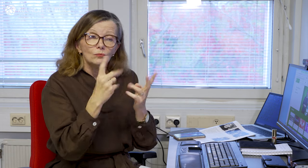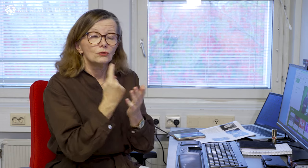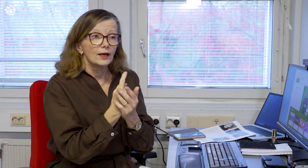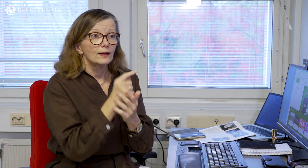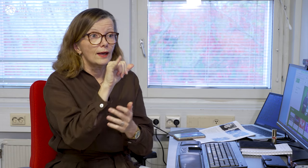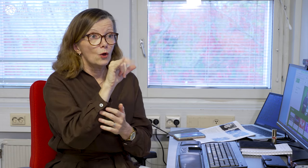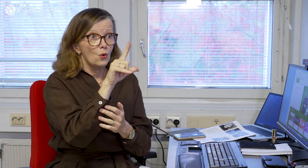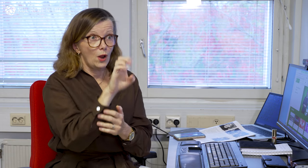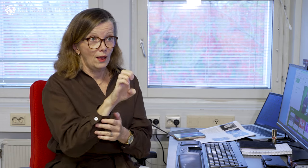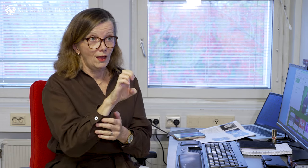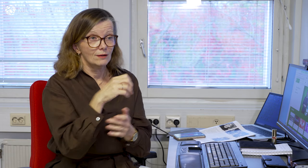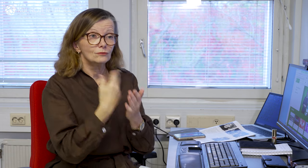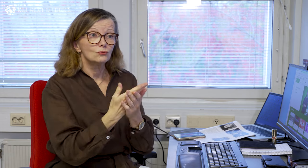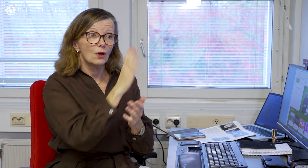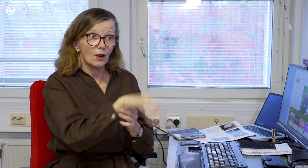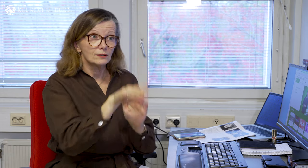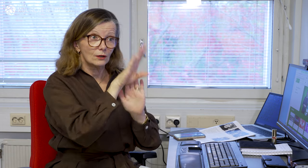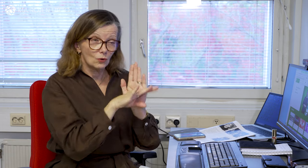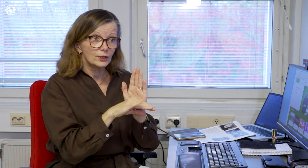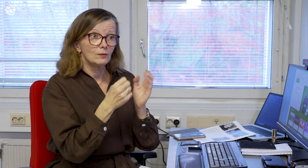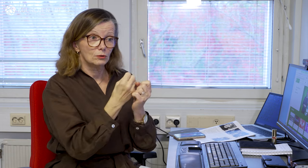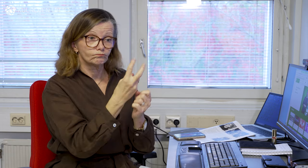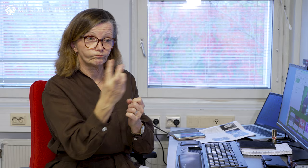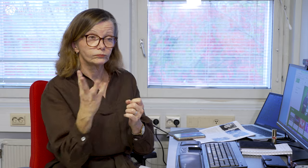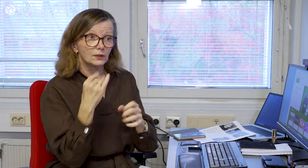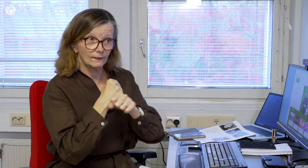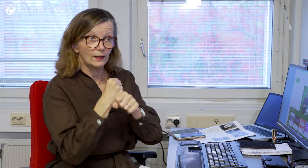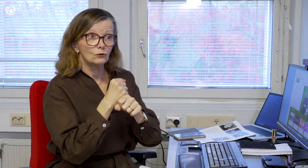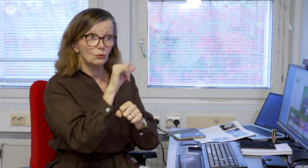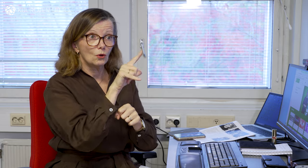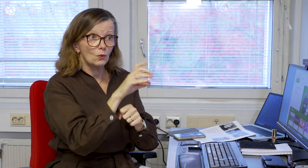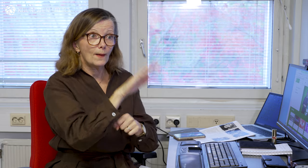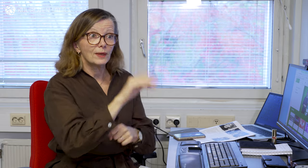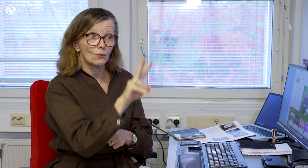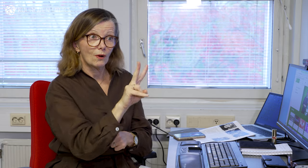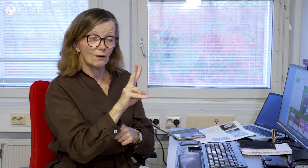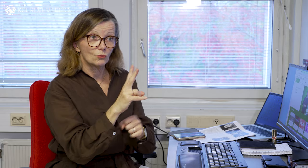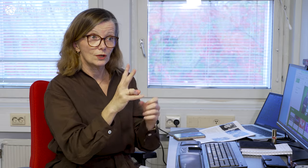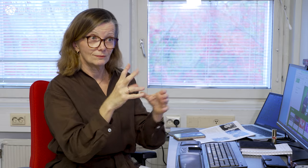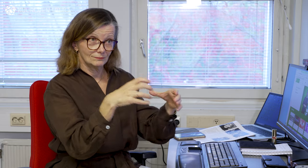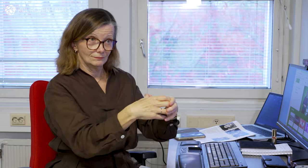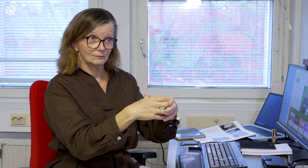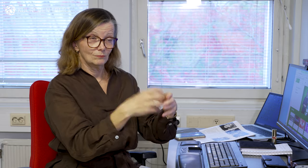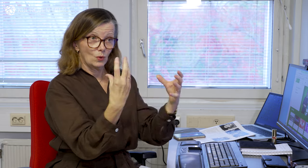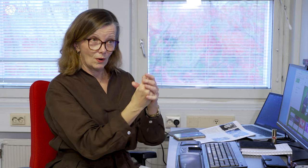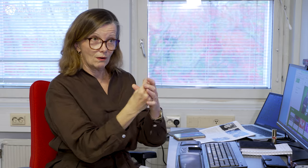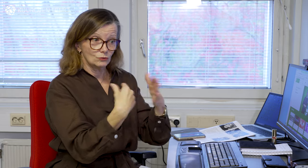YLE on tärkeä yhteistyökumppanimme. Tuotamme YLEn Pikku Kakkonen -tiimin kanssa lastenohjelmia viittomakielellä.